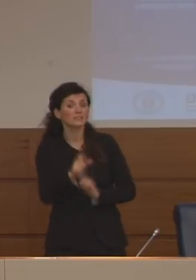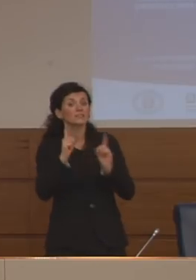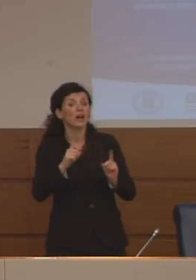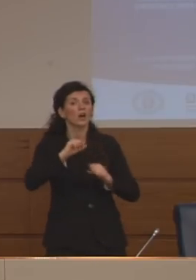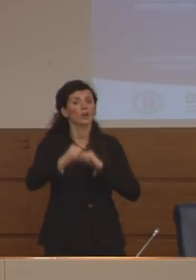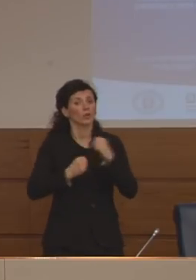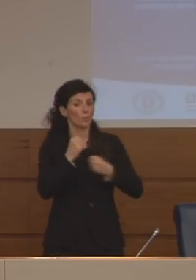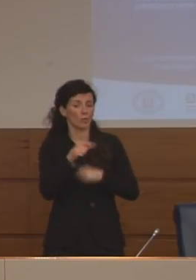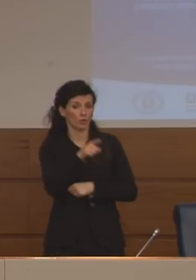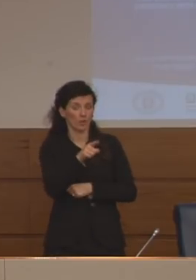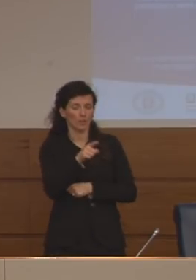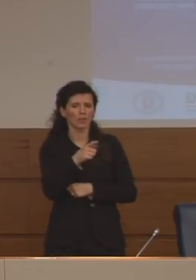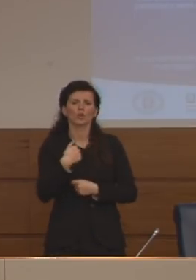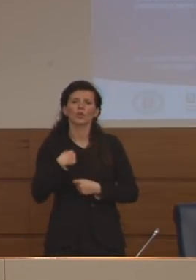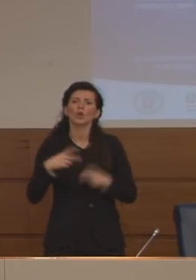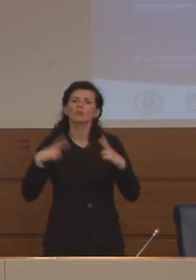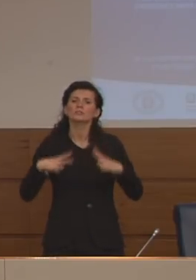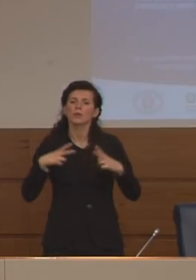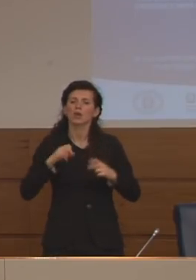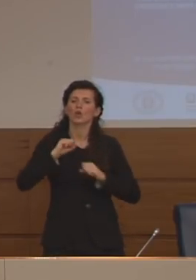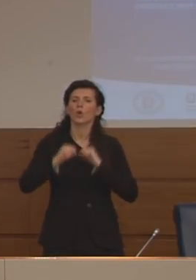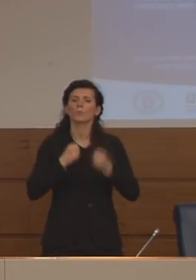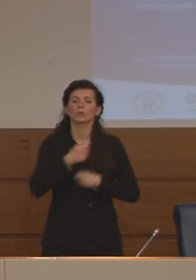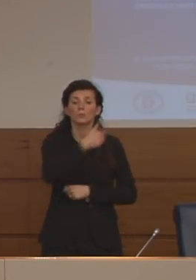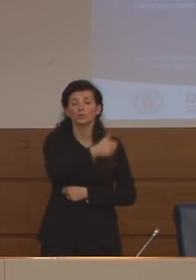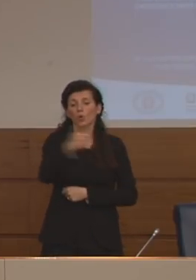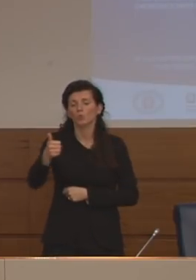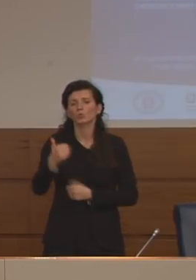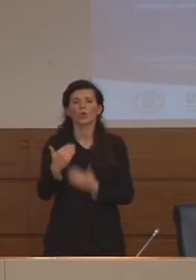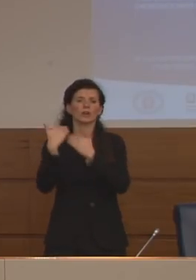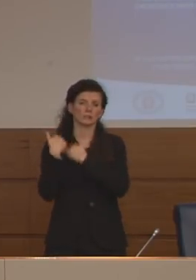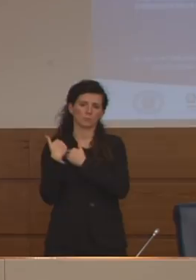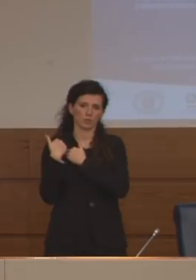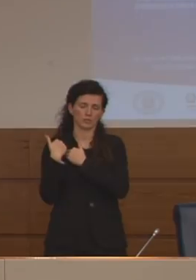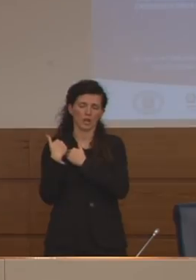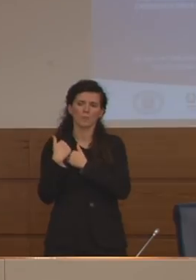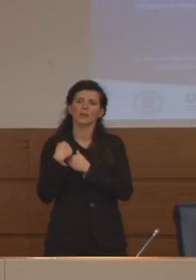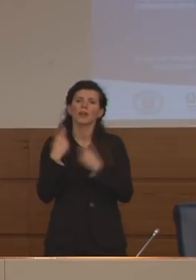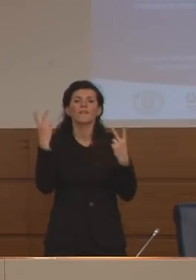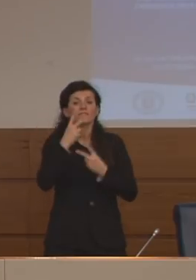responsabile che dobbiamo tenere ognuno di noi. Lo diciamo tutte le sere.